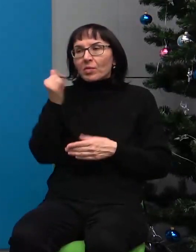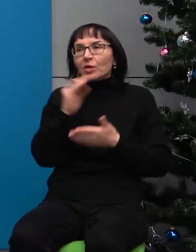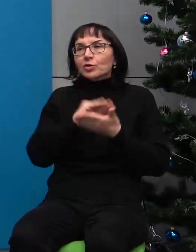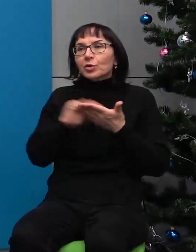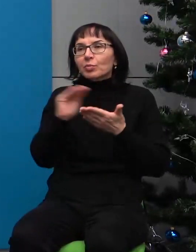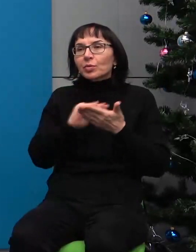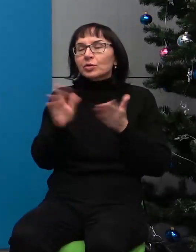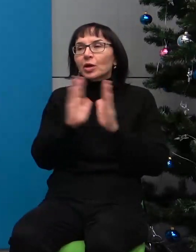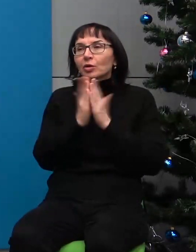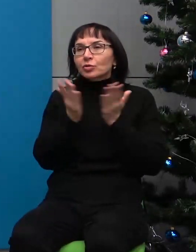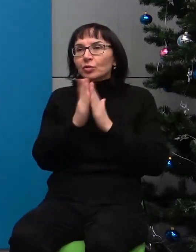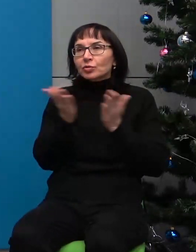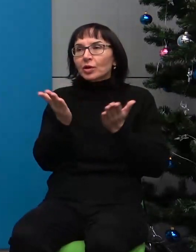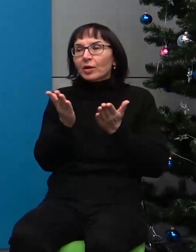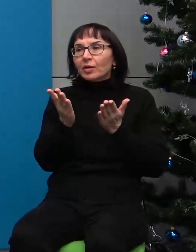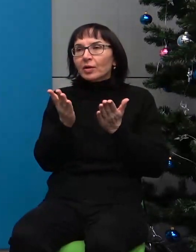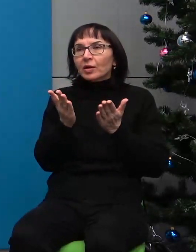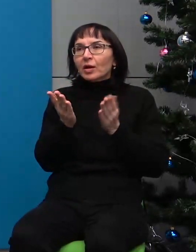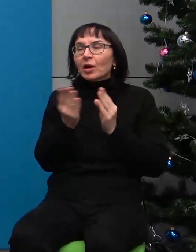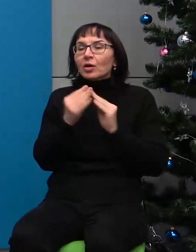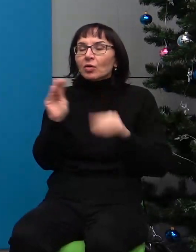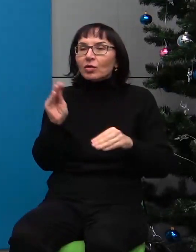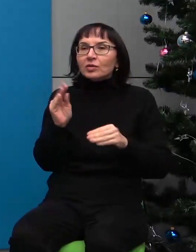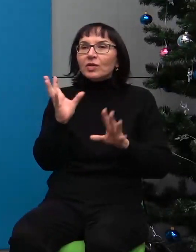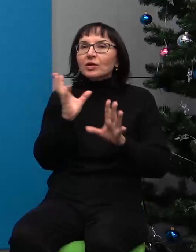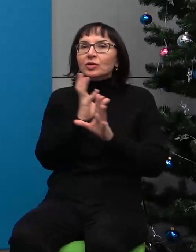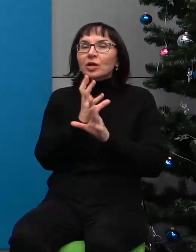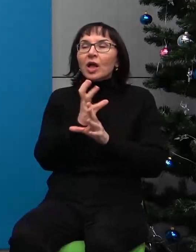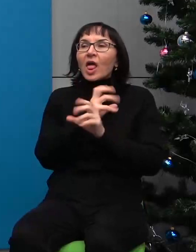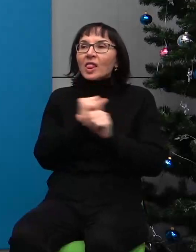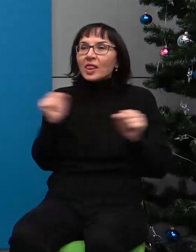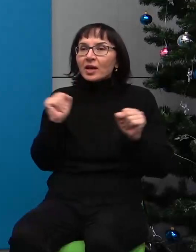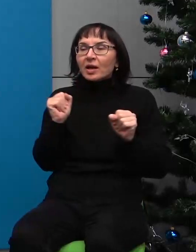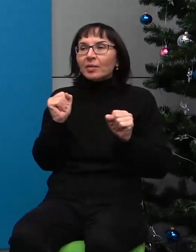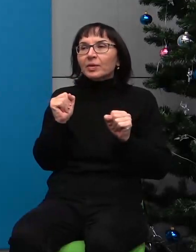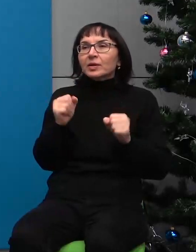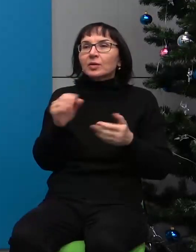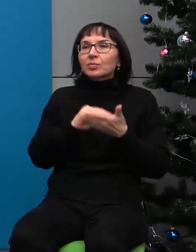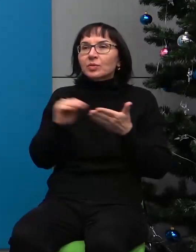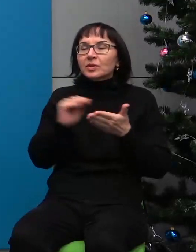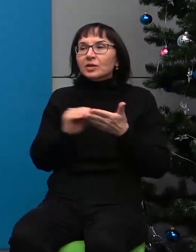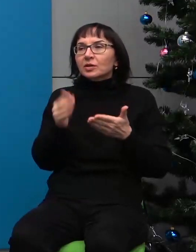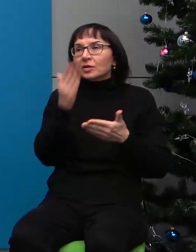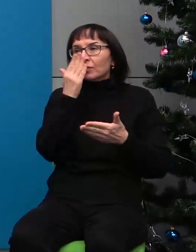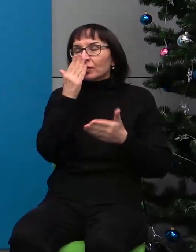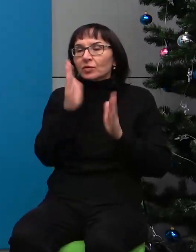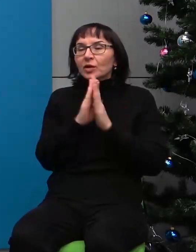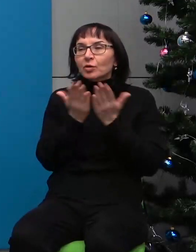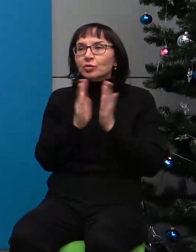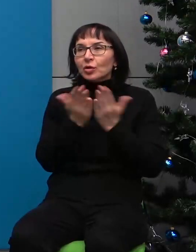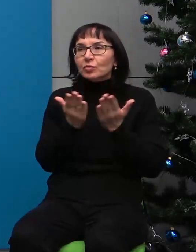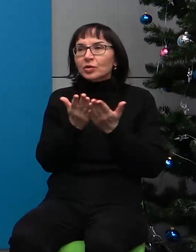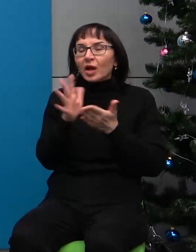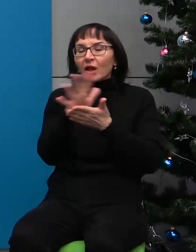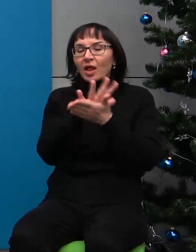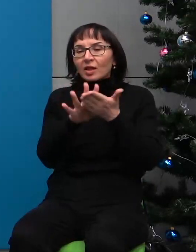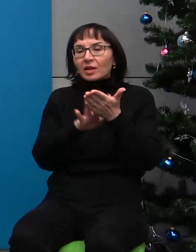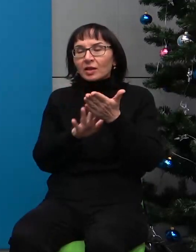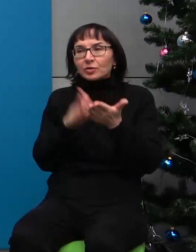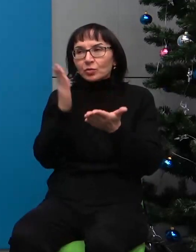Bo to jest, proszę państwa, największy dylemat każdego pisarza, czyli jak wygląda książka, w którym momencie tekst już jest książką,